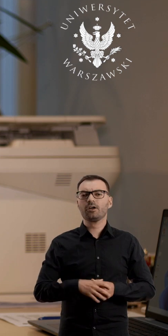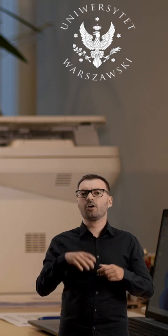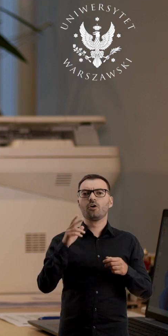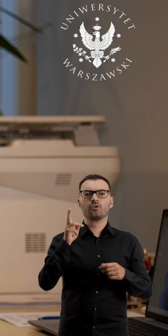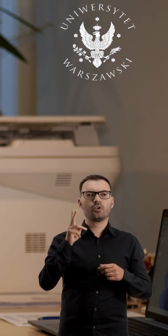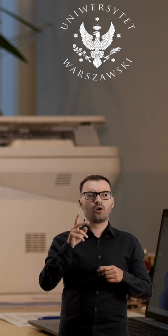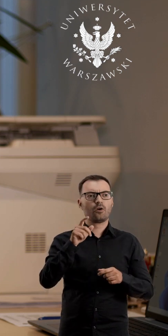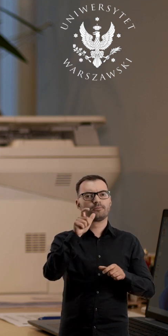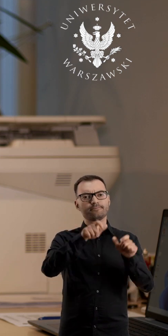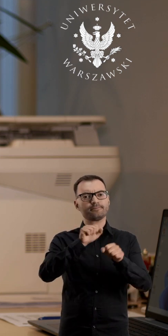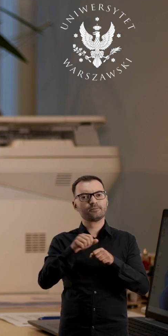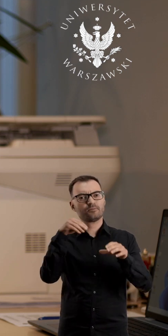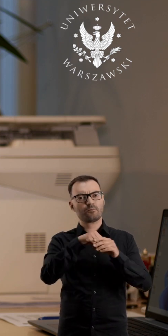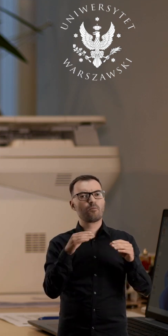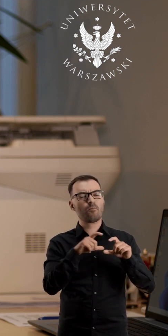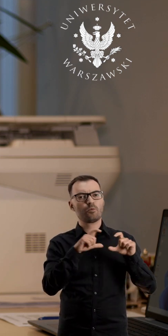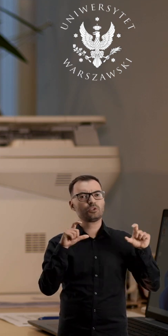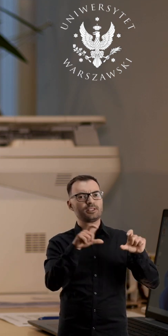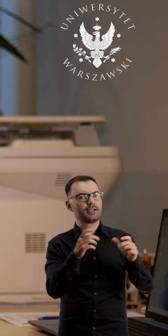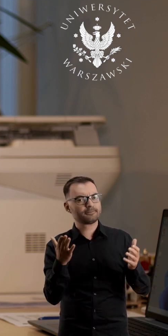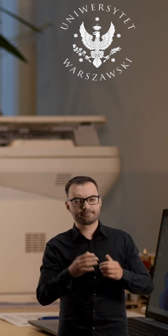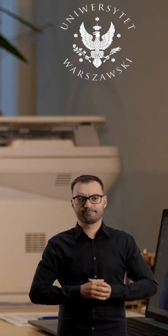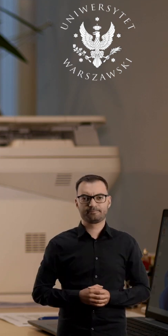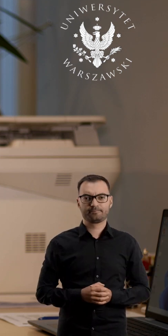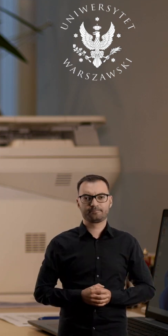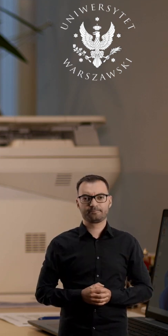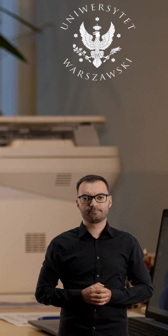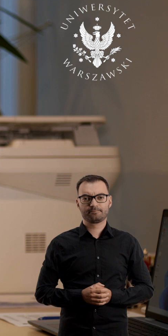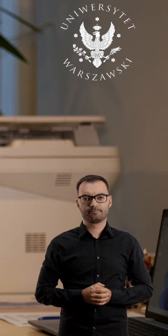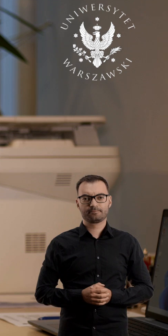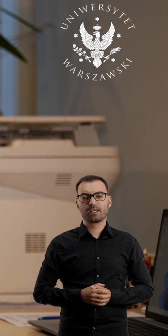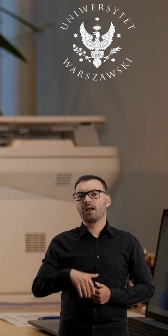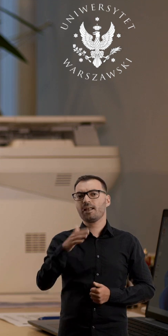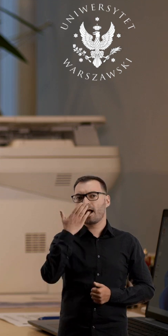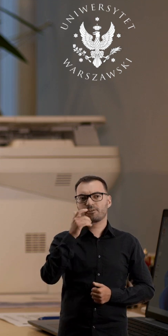jakich mamy użytkowników budynku i jakie mogą być specjalne potrzeby